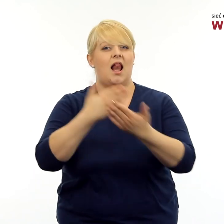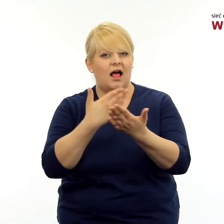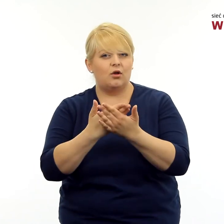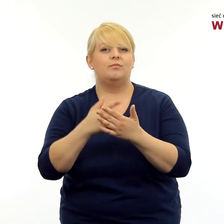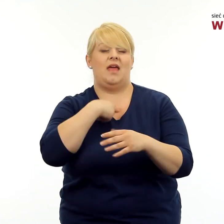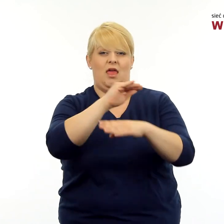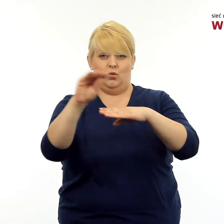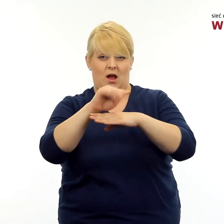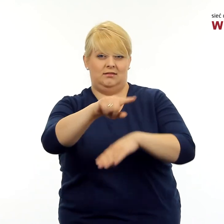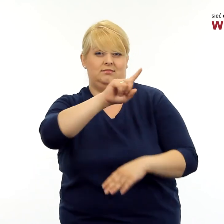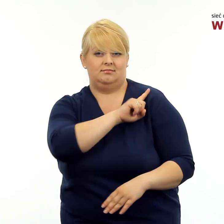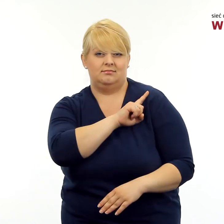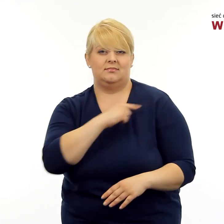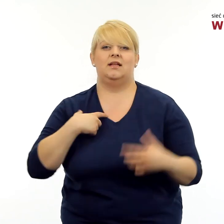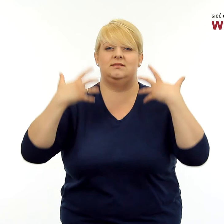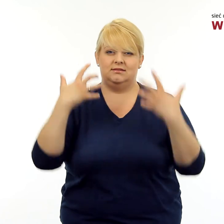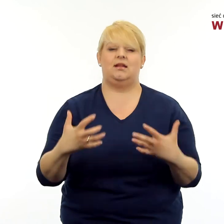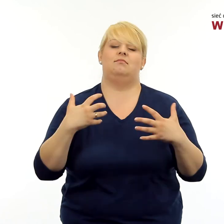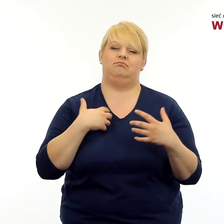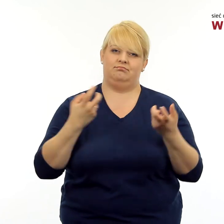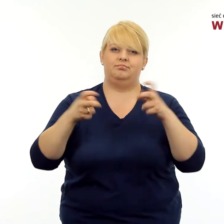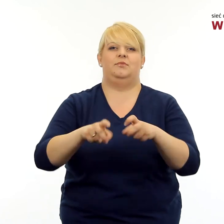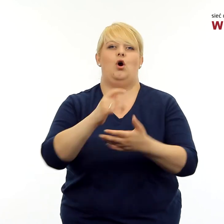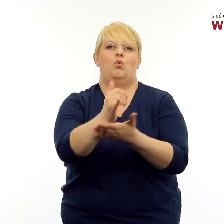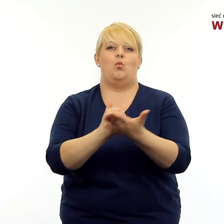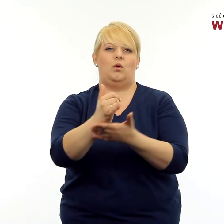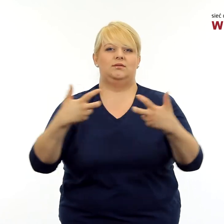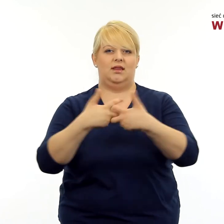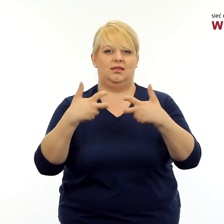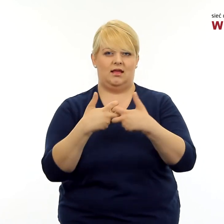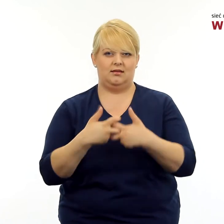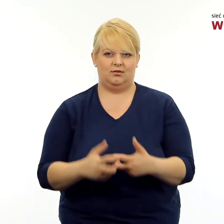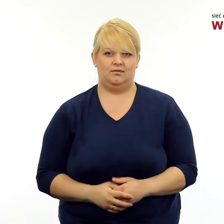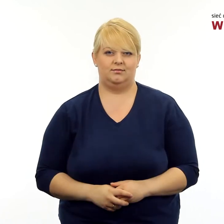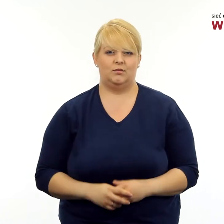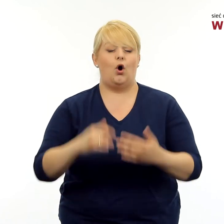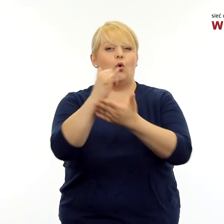Dlatego w edukacji strażniczej postawiliśmy na kursy internetowe.